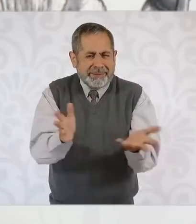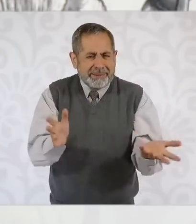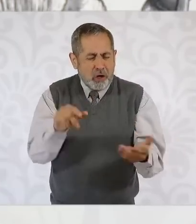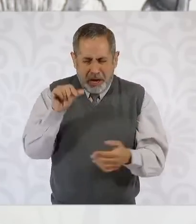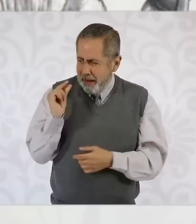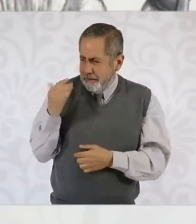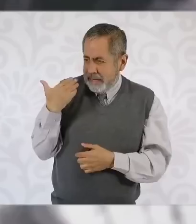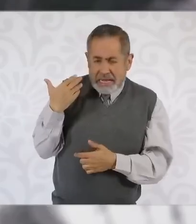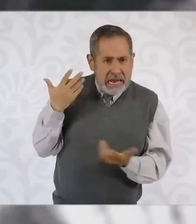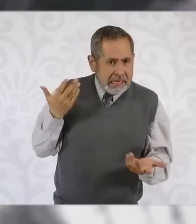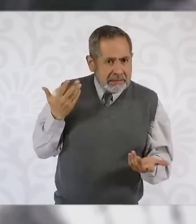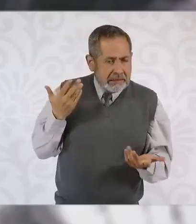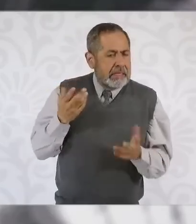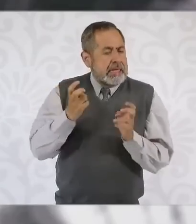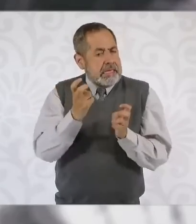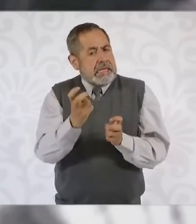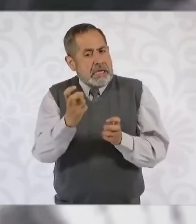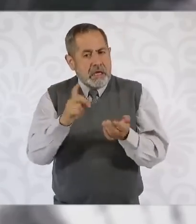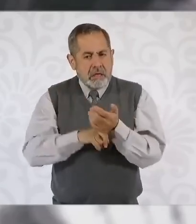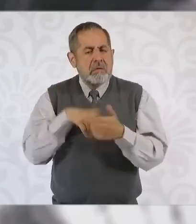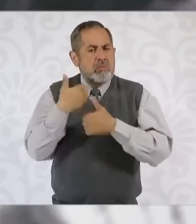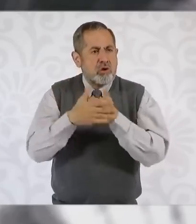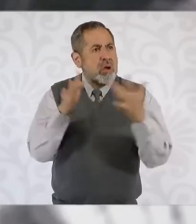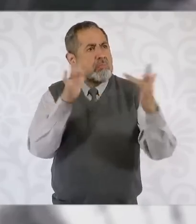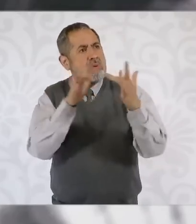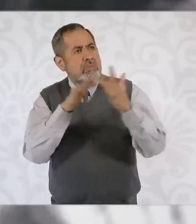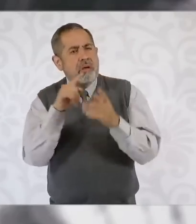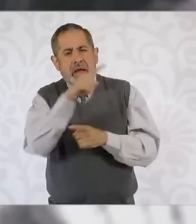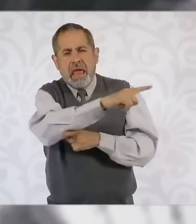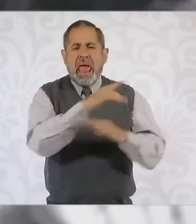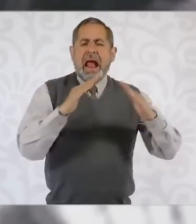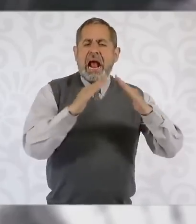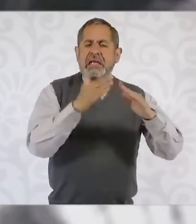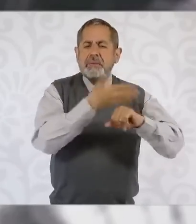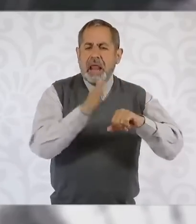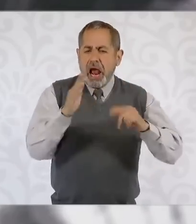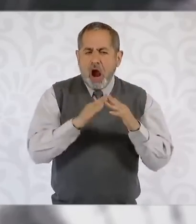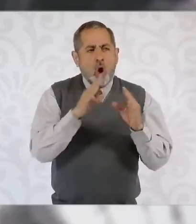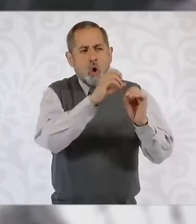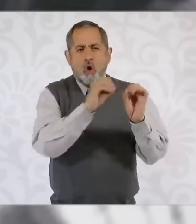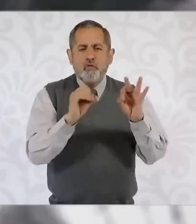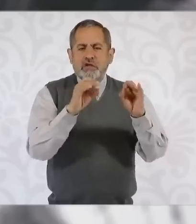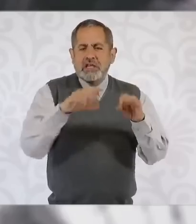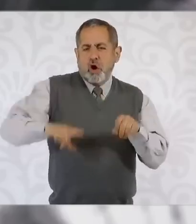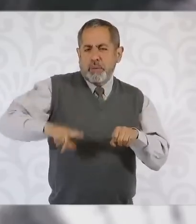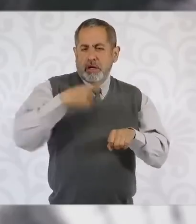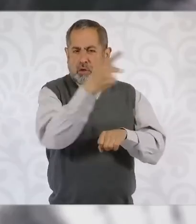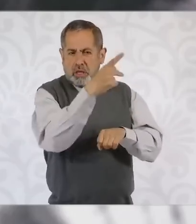comunicándonos con la Casablanca o el departamento de estado pues para darle continuidad Y quién será